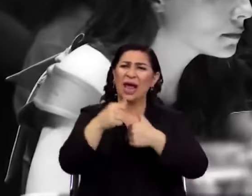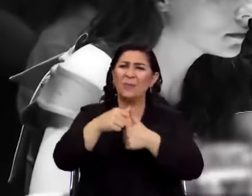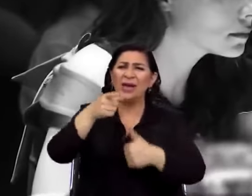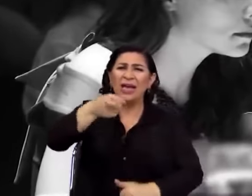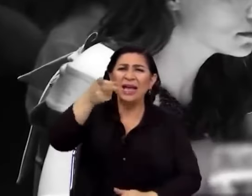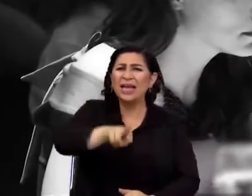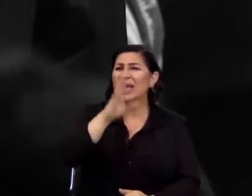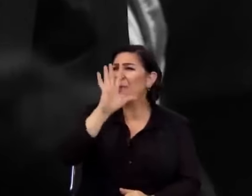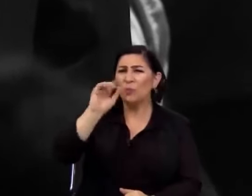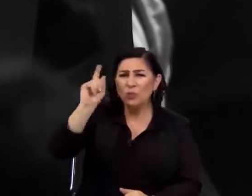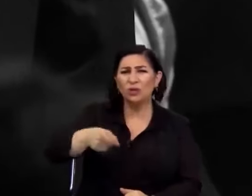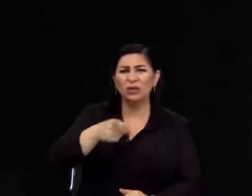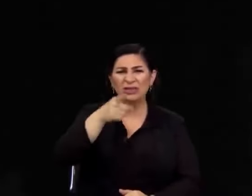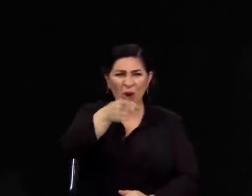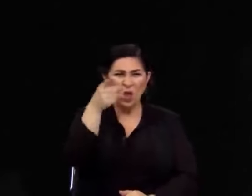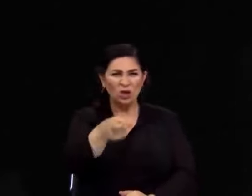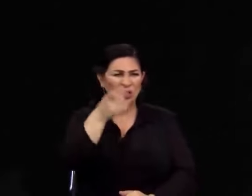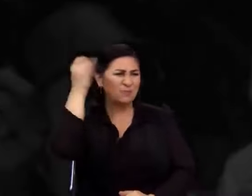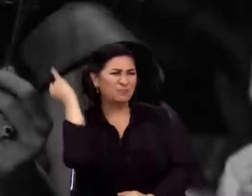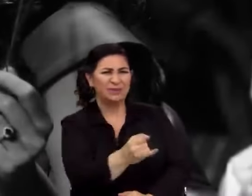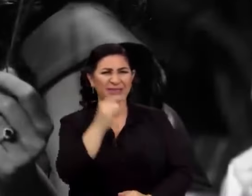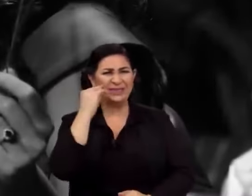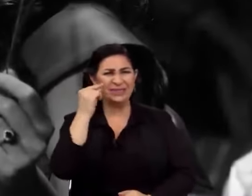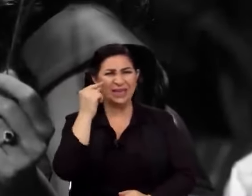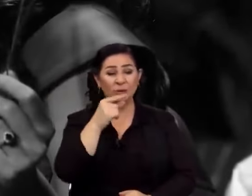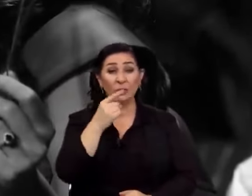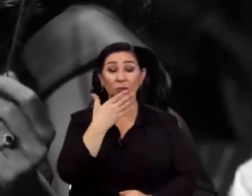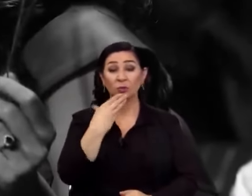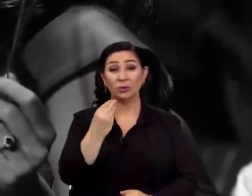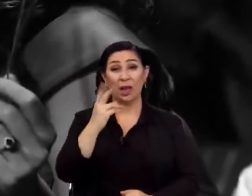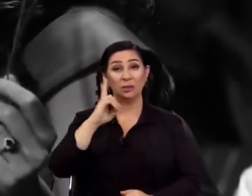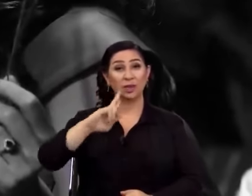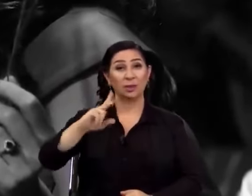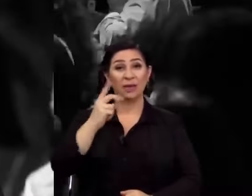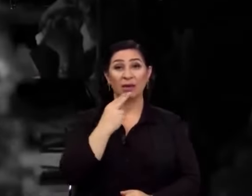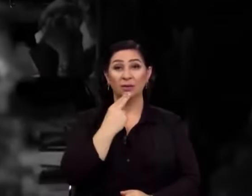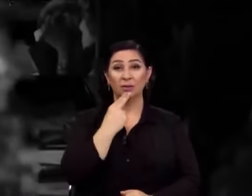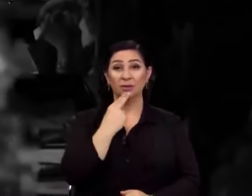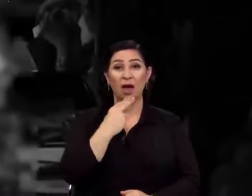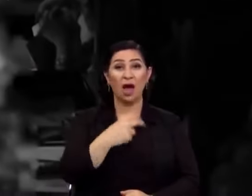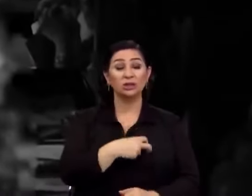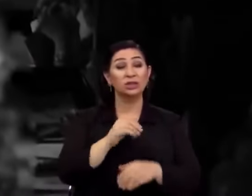Sen öldürdün değil mi aşağılık Sen güzel ve zengin bir kadın Aşk yaşaması Doğal